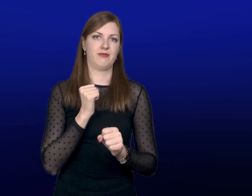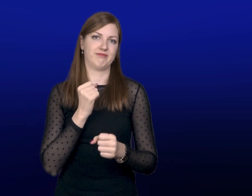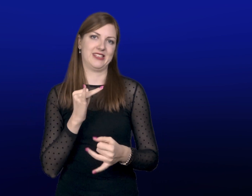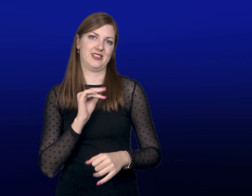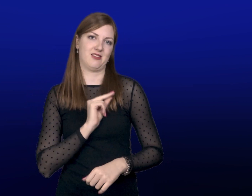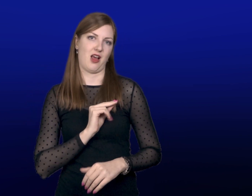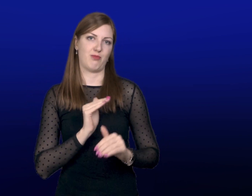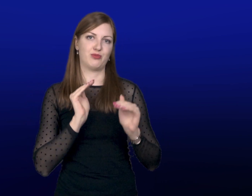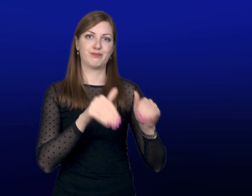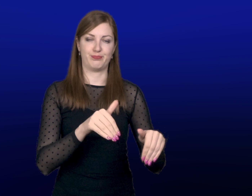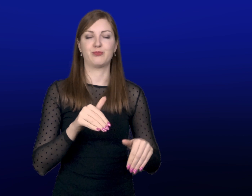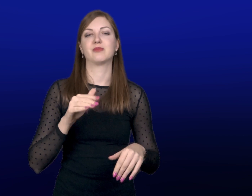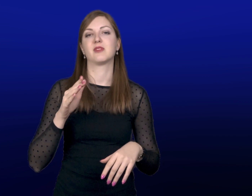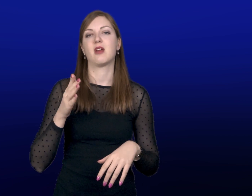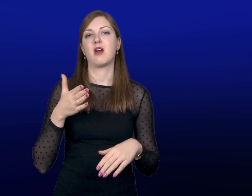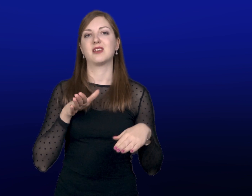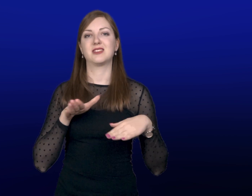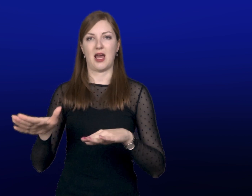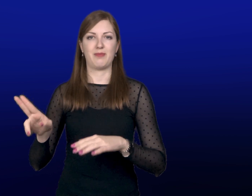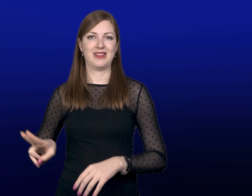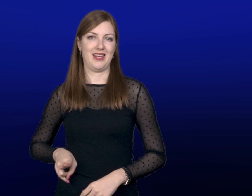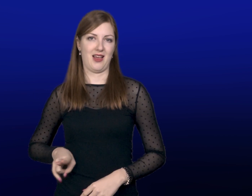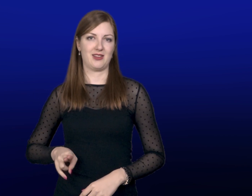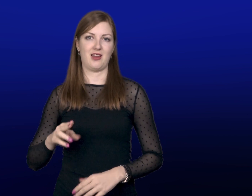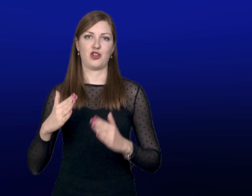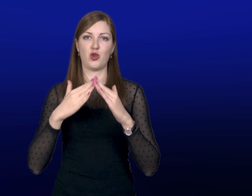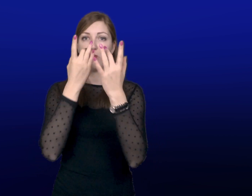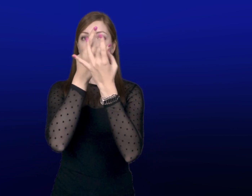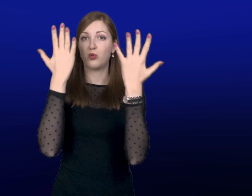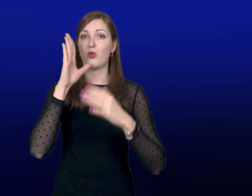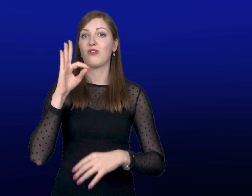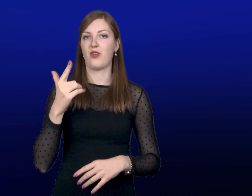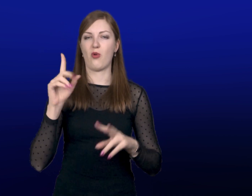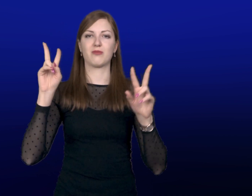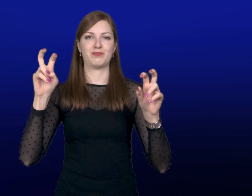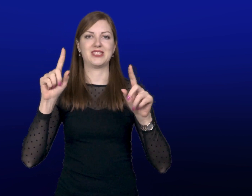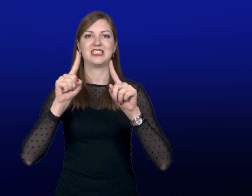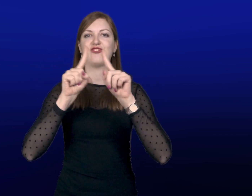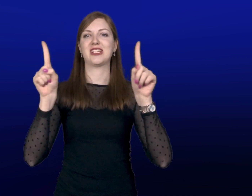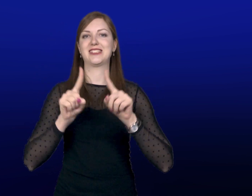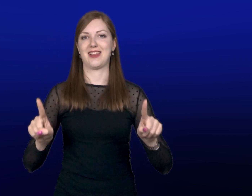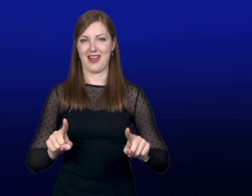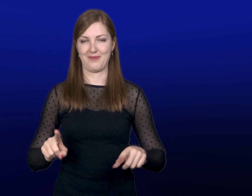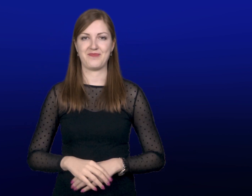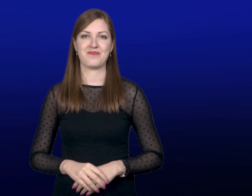и стала работать заместителем директора Дома культуры «Звезда» ВОГ.